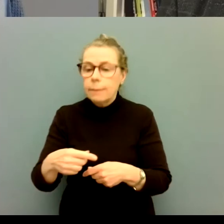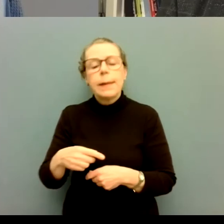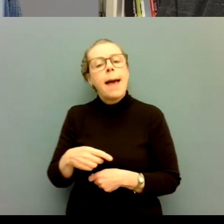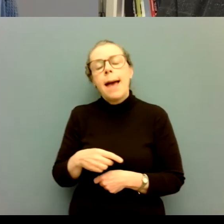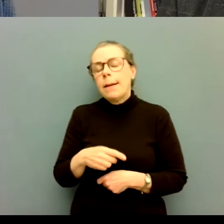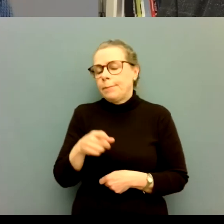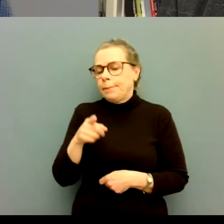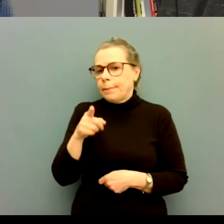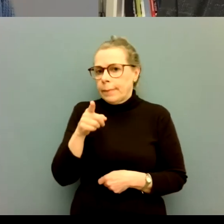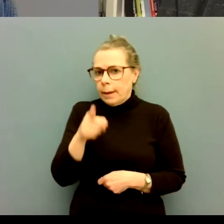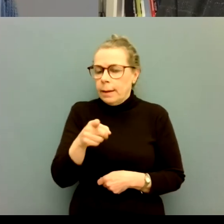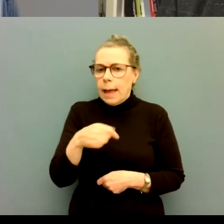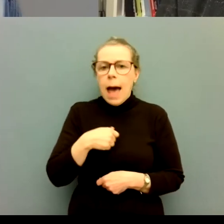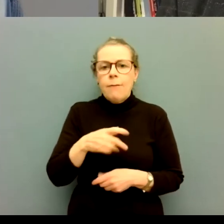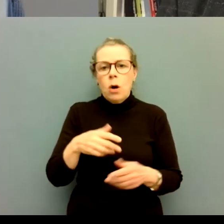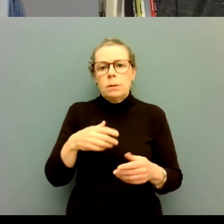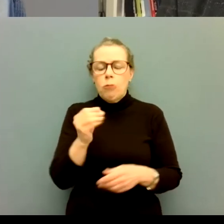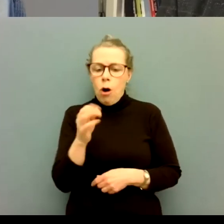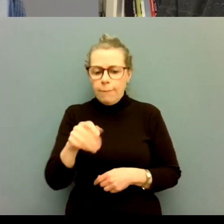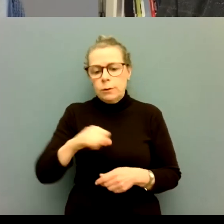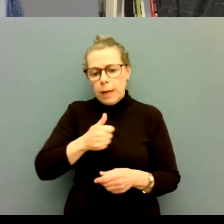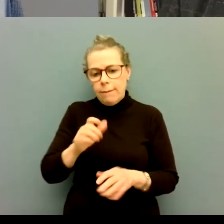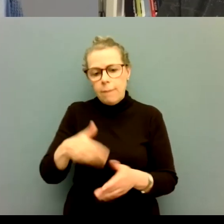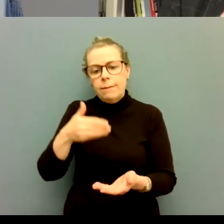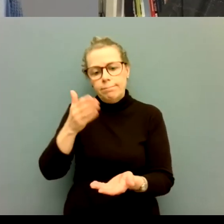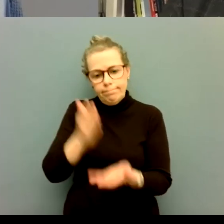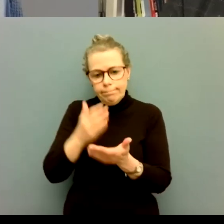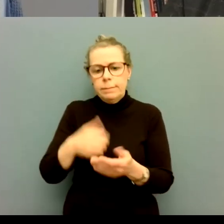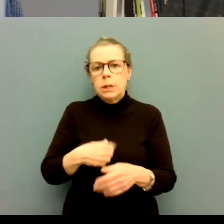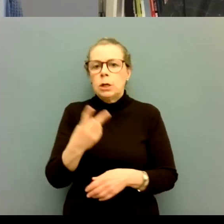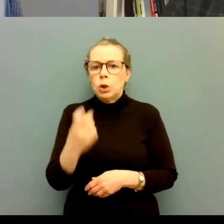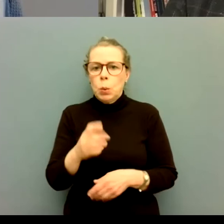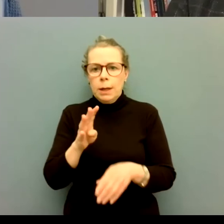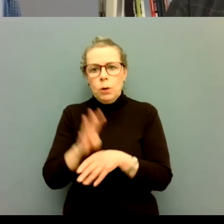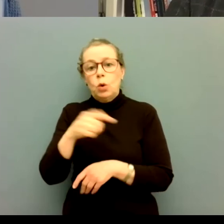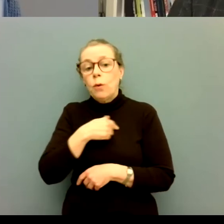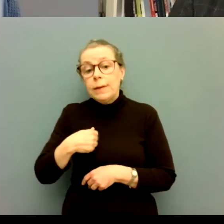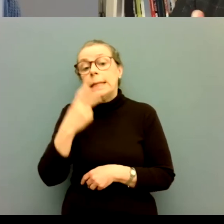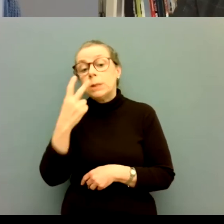Beslutet fattades av Arbetsförmedlingen själva, 2014.